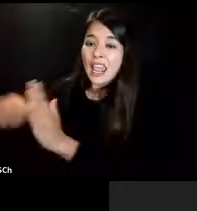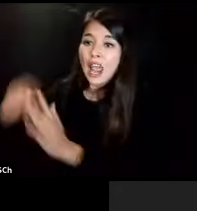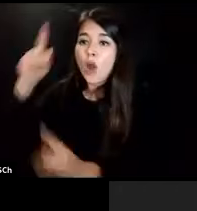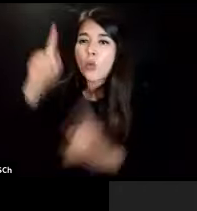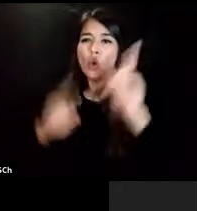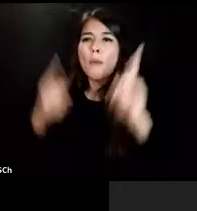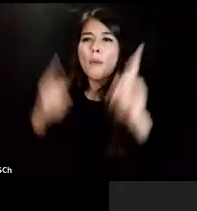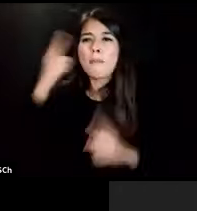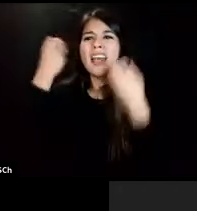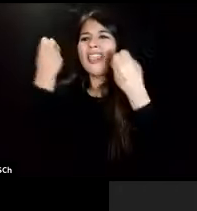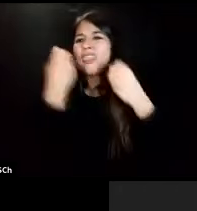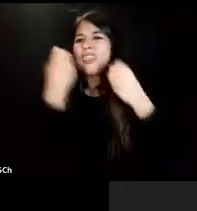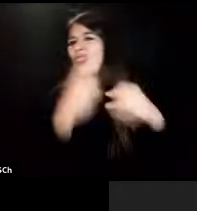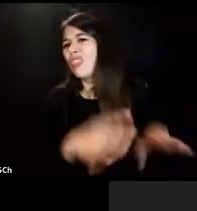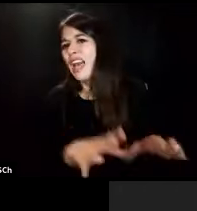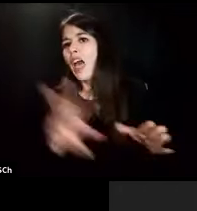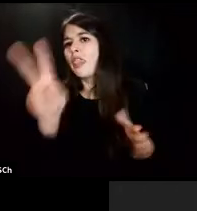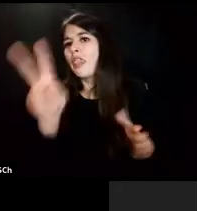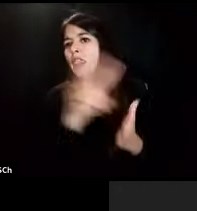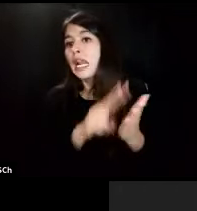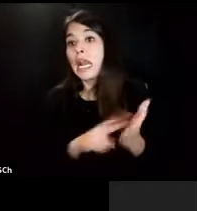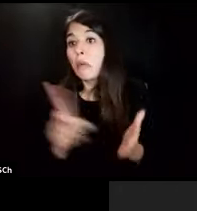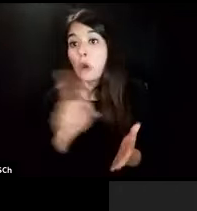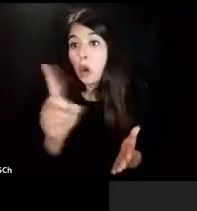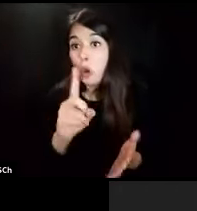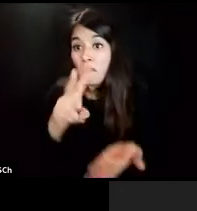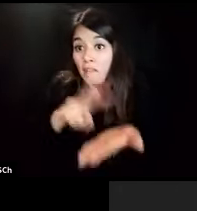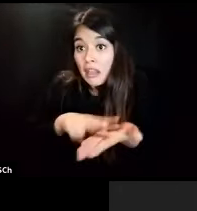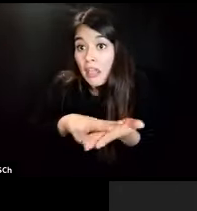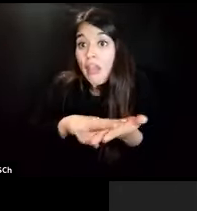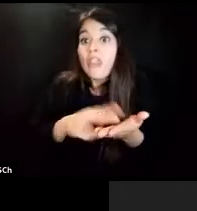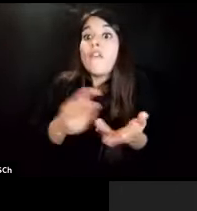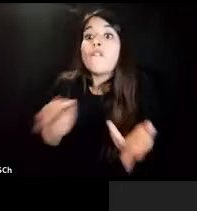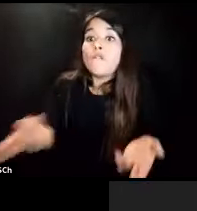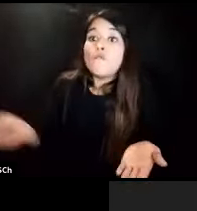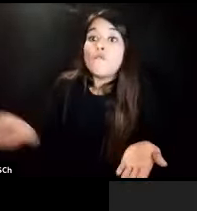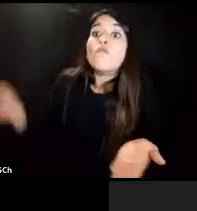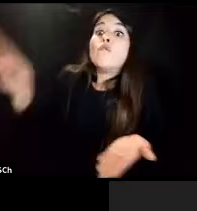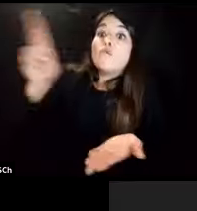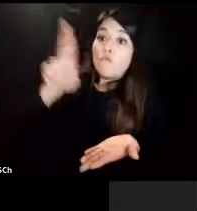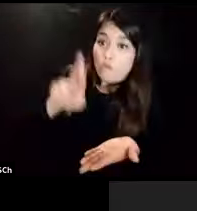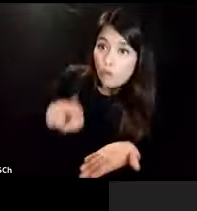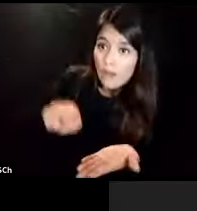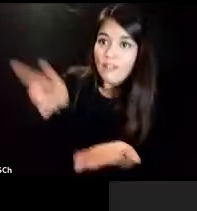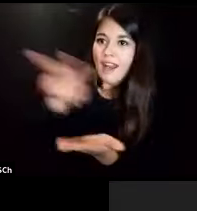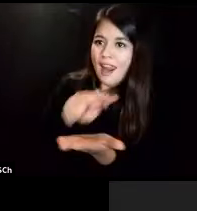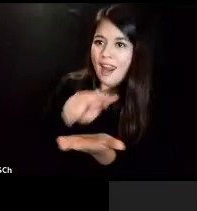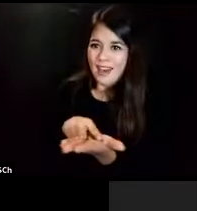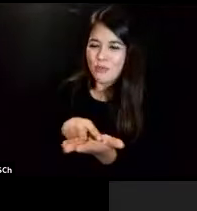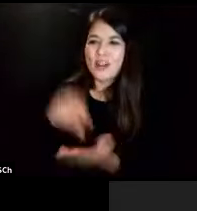vuelven a leer ese texto porque saben que, o se dice que